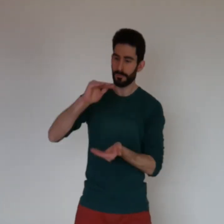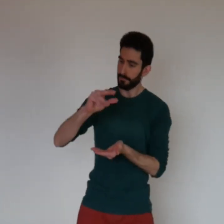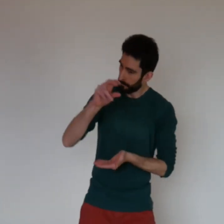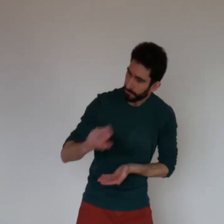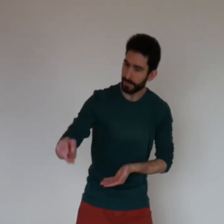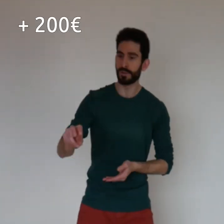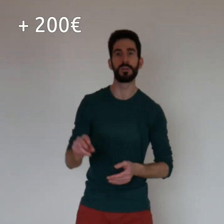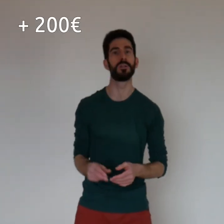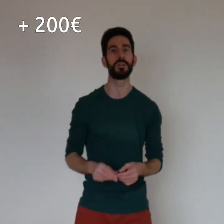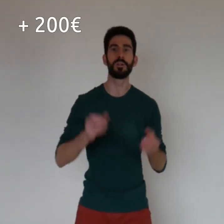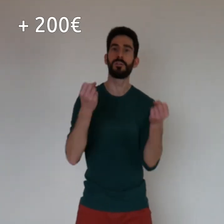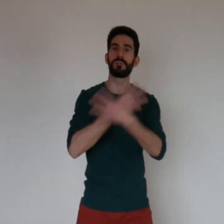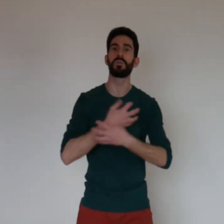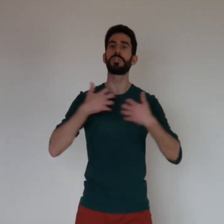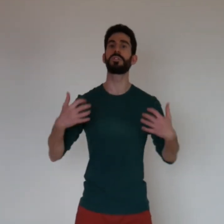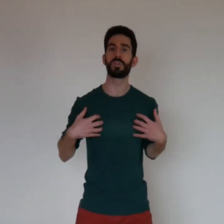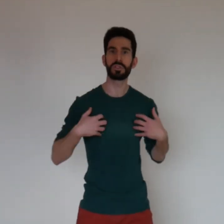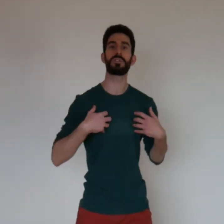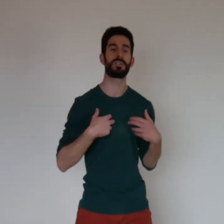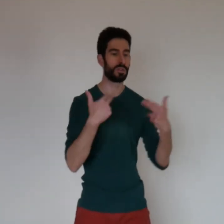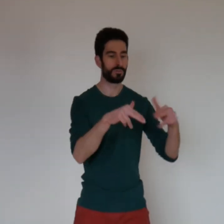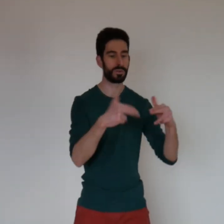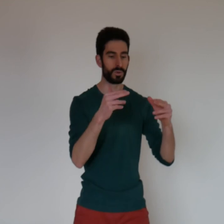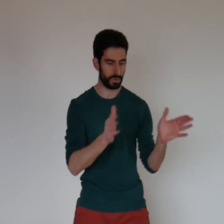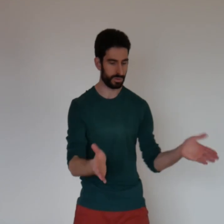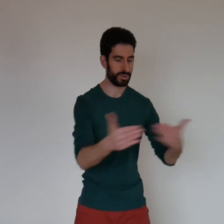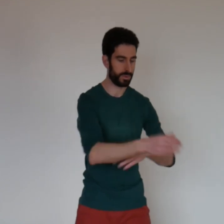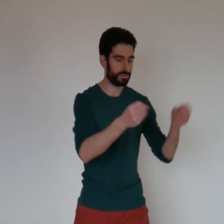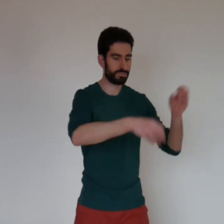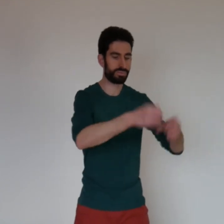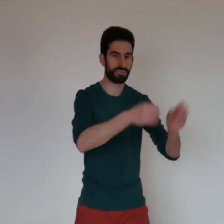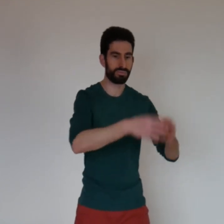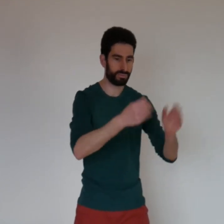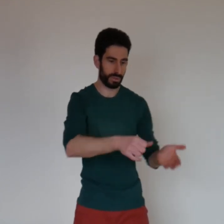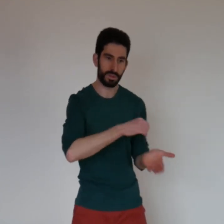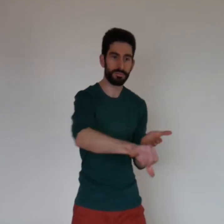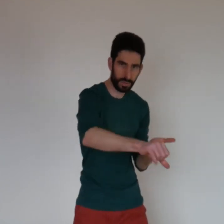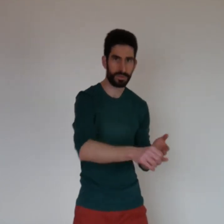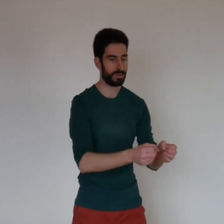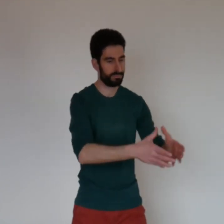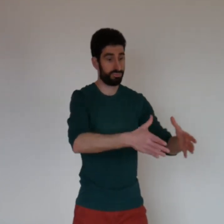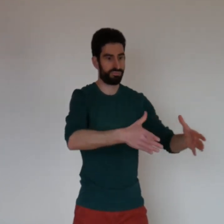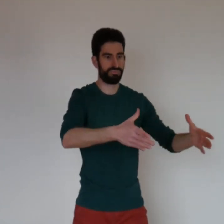L'argent en plus paiera l'hébergement des vidéos qui vont se développer.